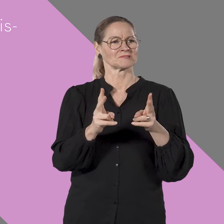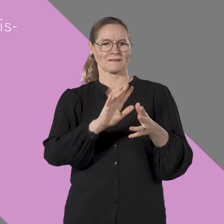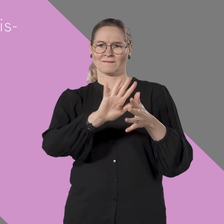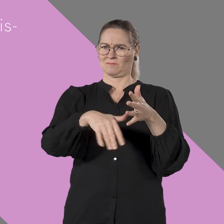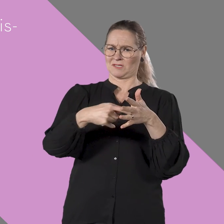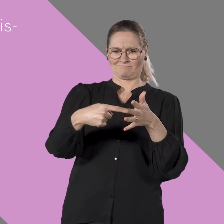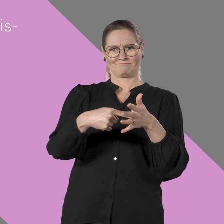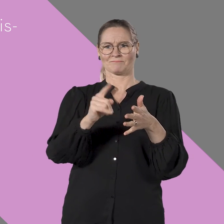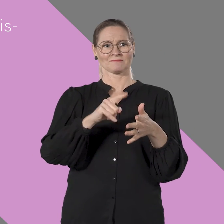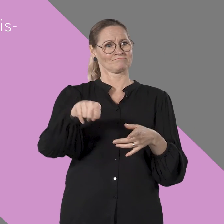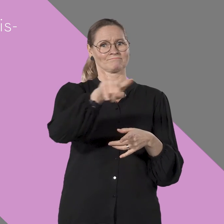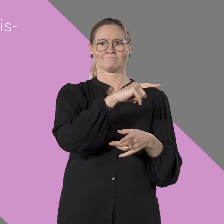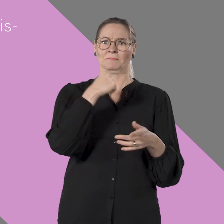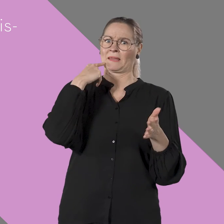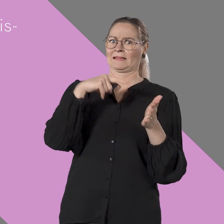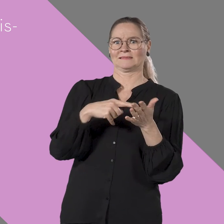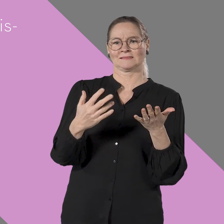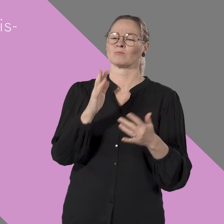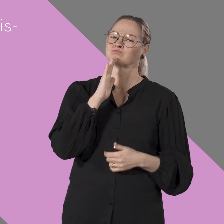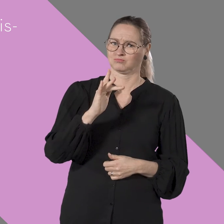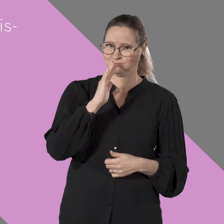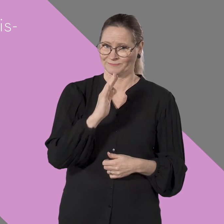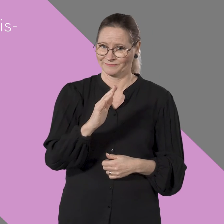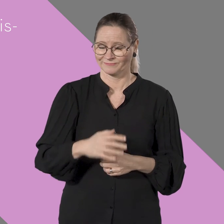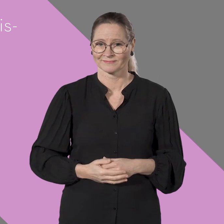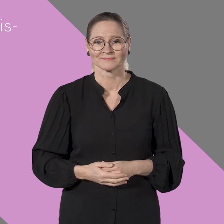mitä viittomakieli heille merkitsee.